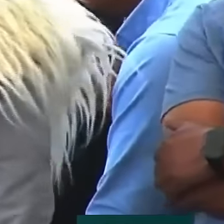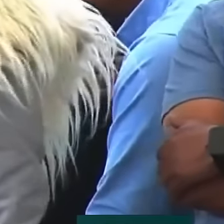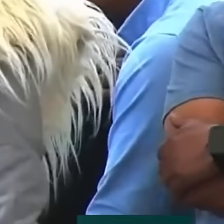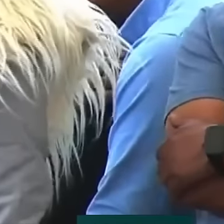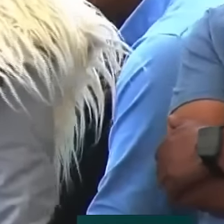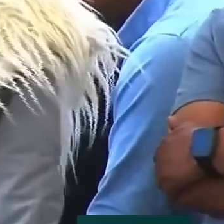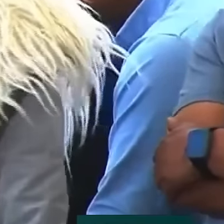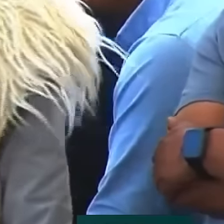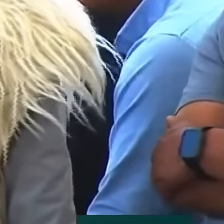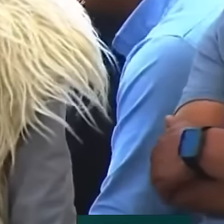ministra Loreta